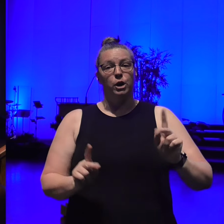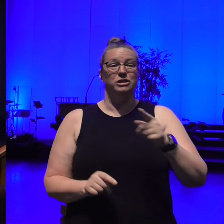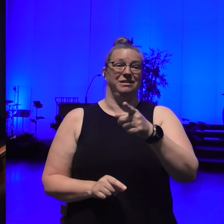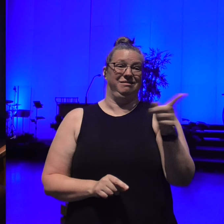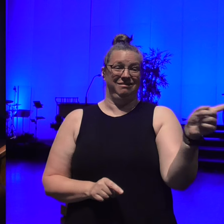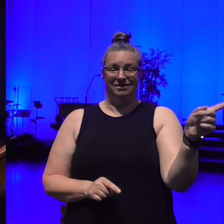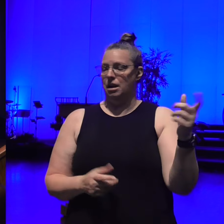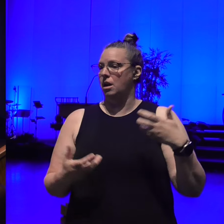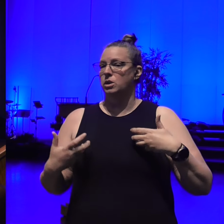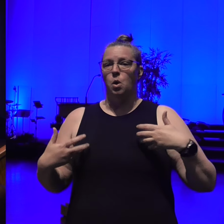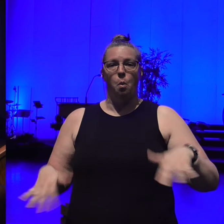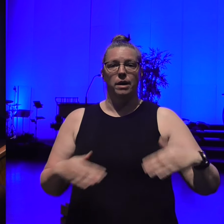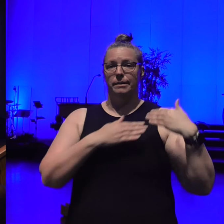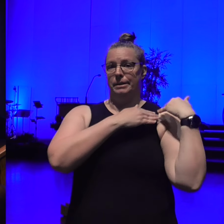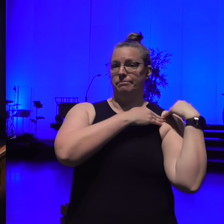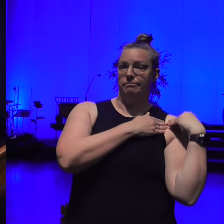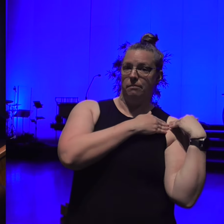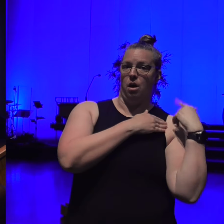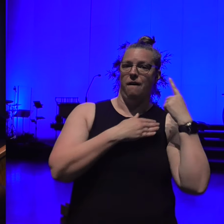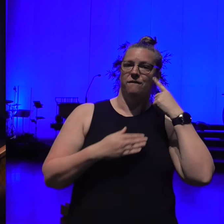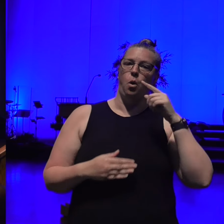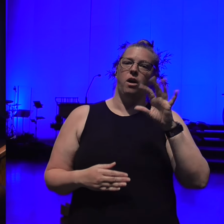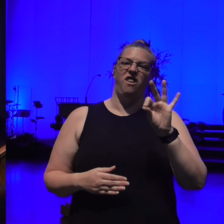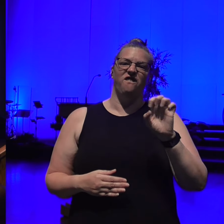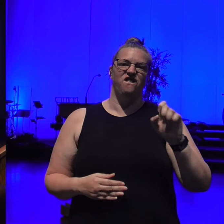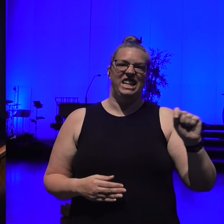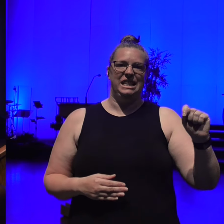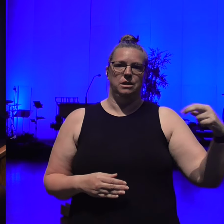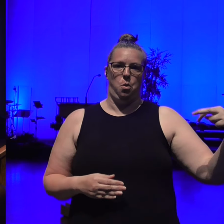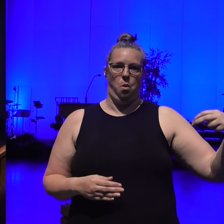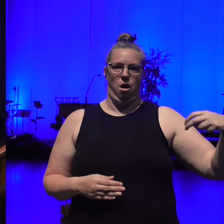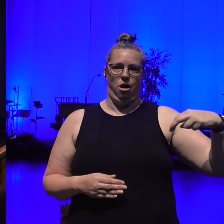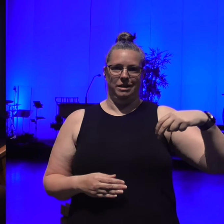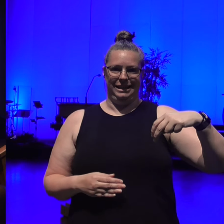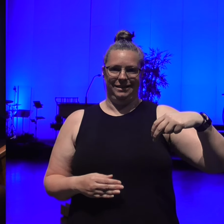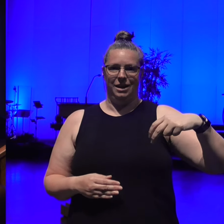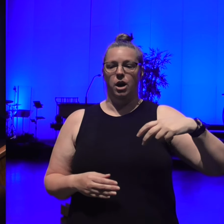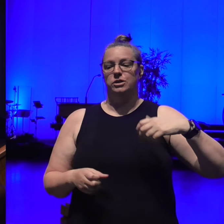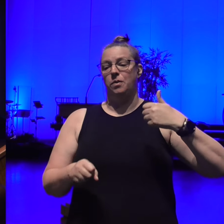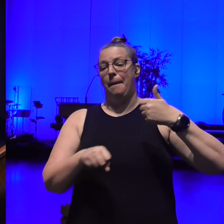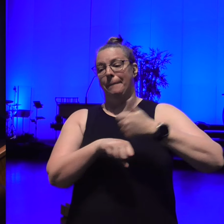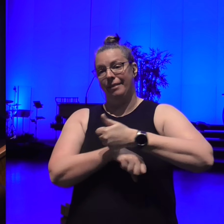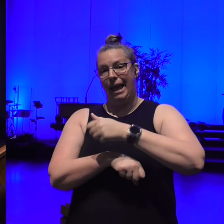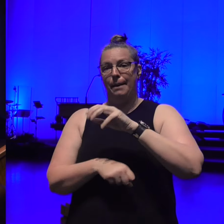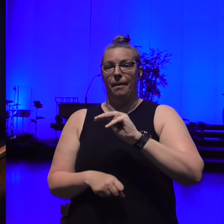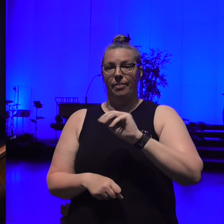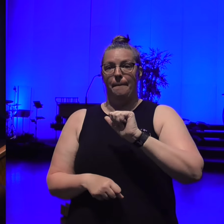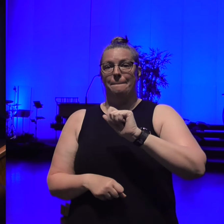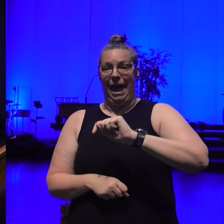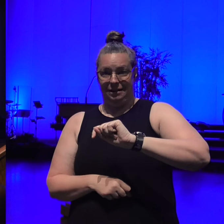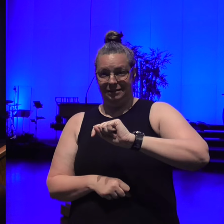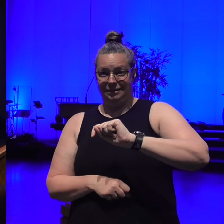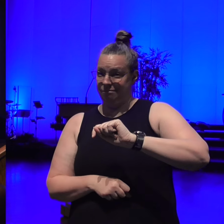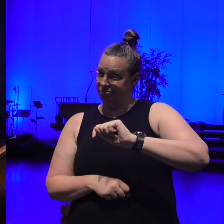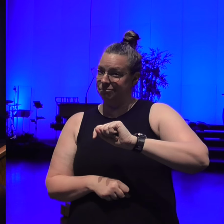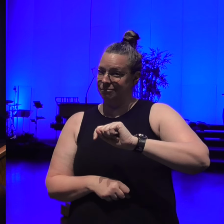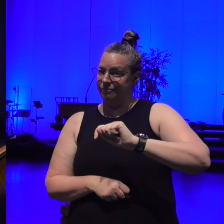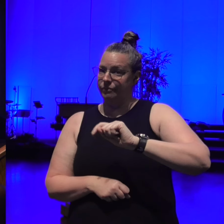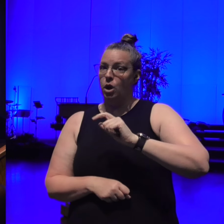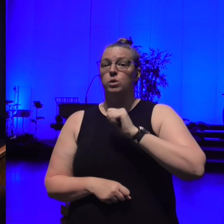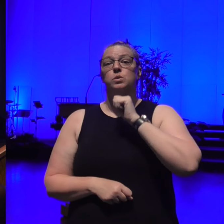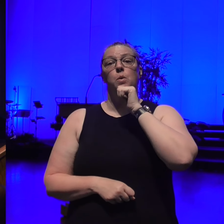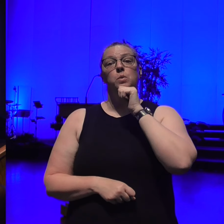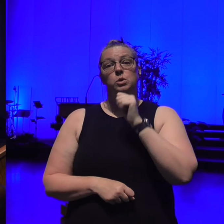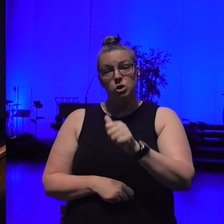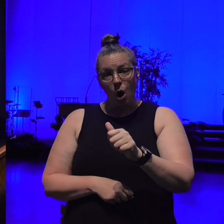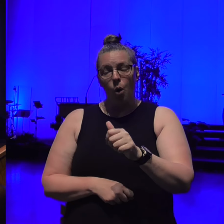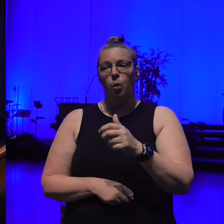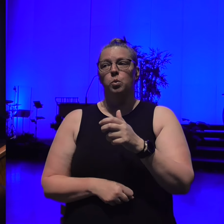responsabilizarse de sus propios errores y, por lo tanto, culpa a la alfombra. No expongas tu alfombra asumiendo